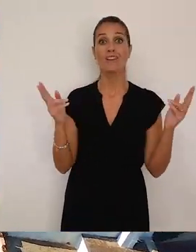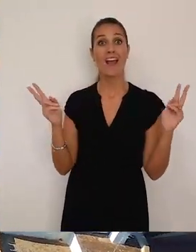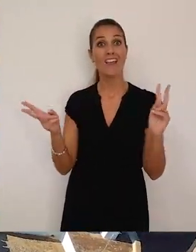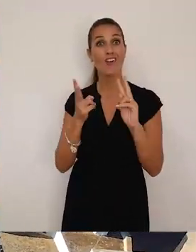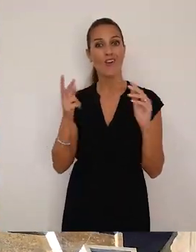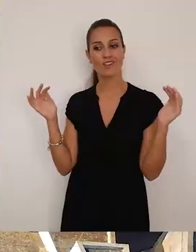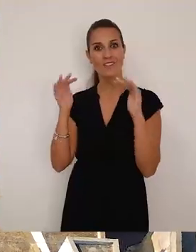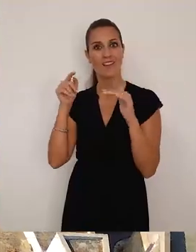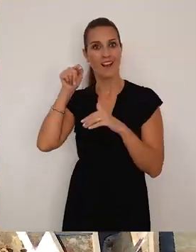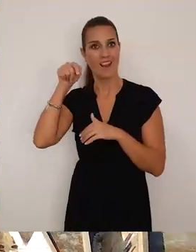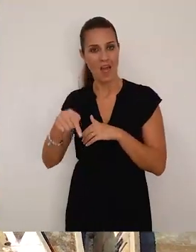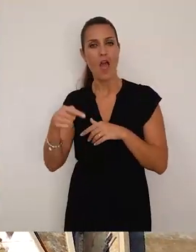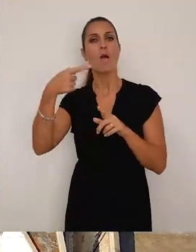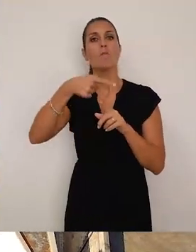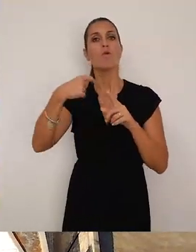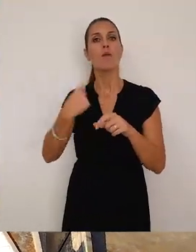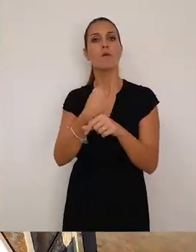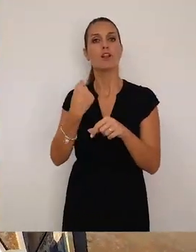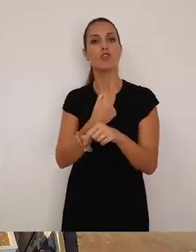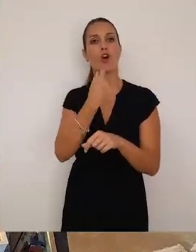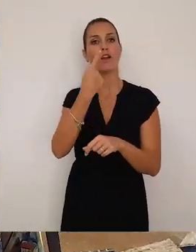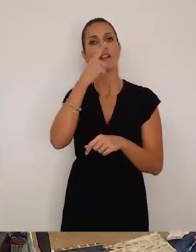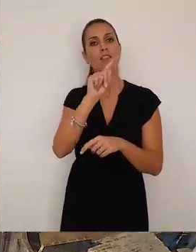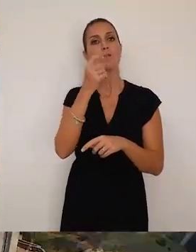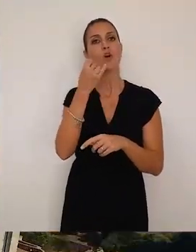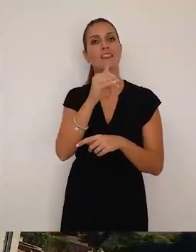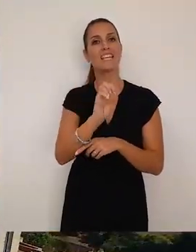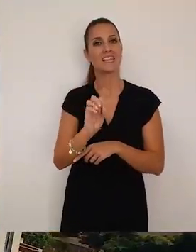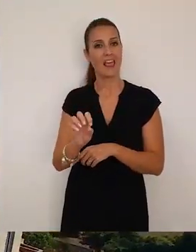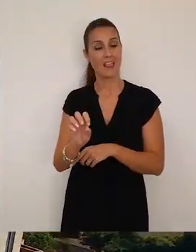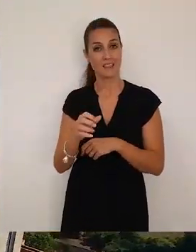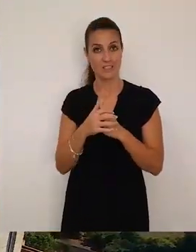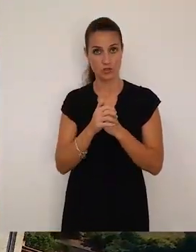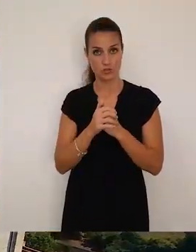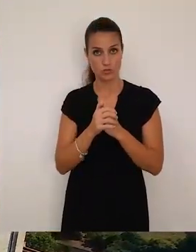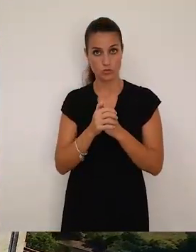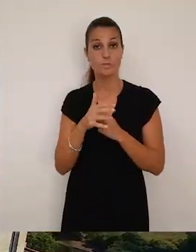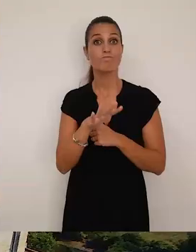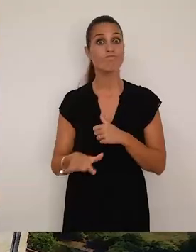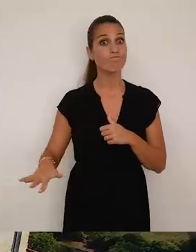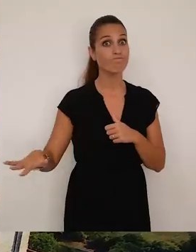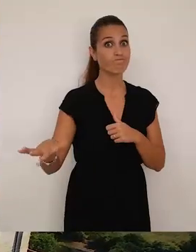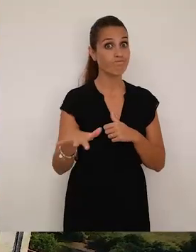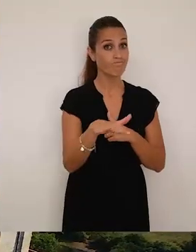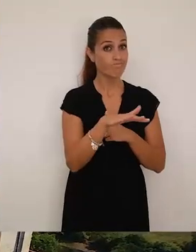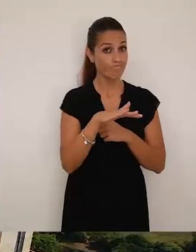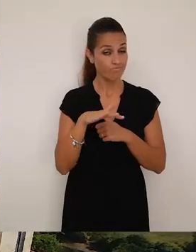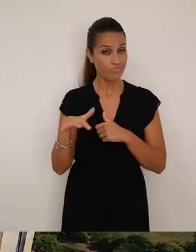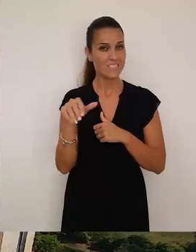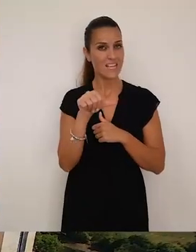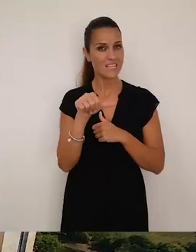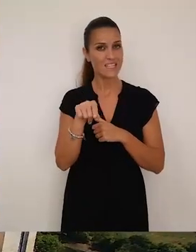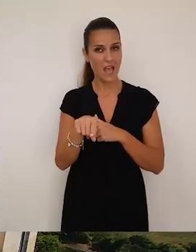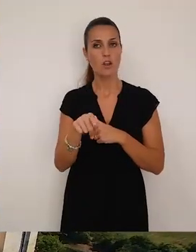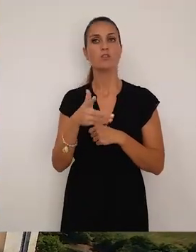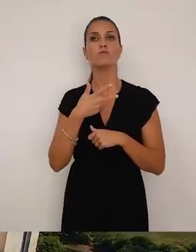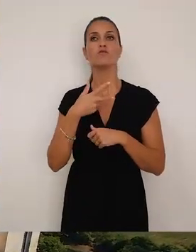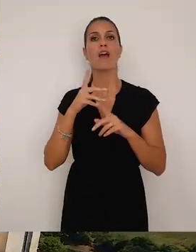comunità e laboratori didattici. Il borgo di Salignano si dirama intorno alla